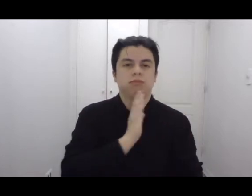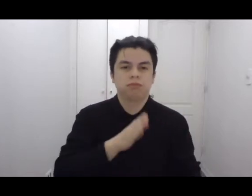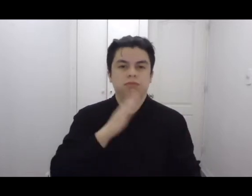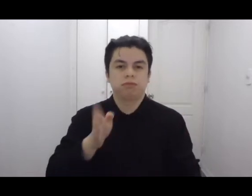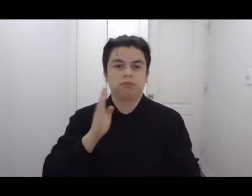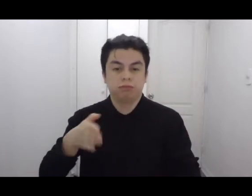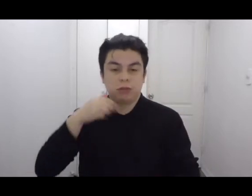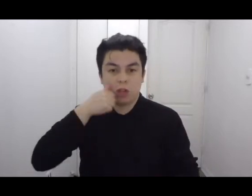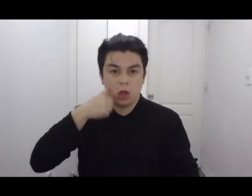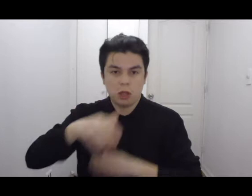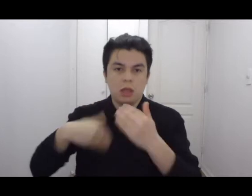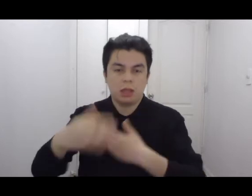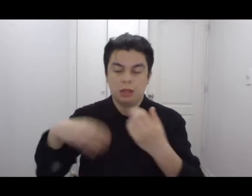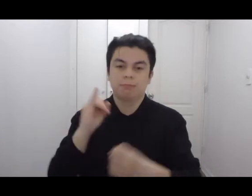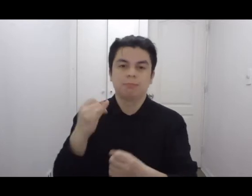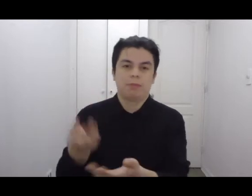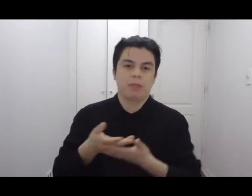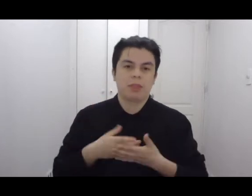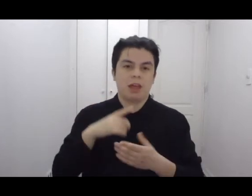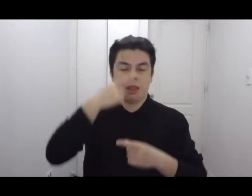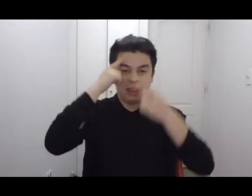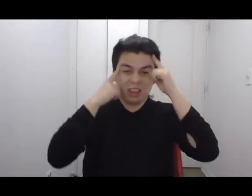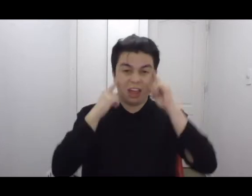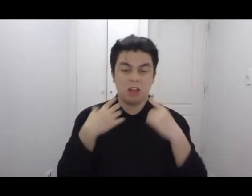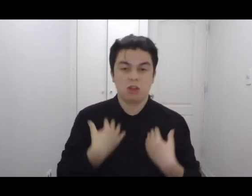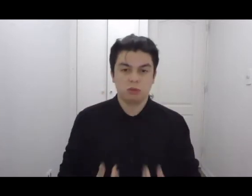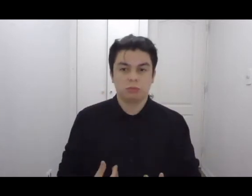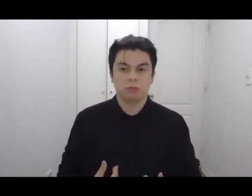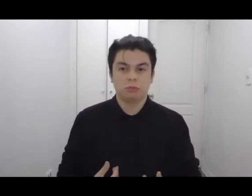en todo así que eso es lo más importante